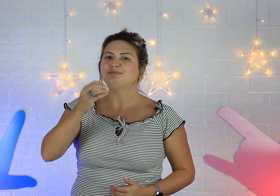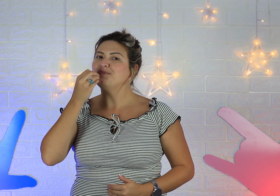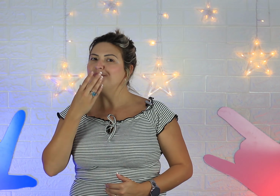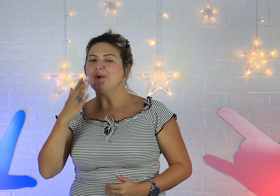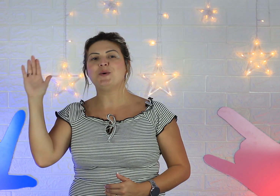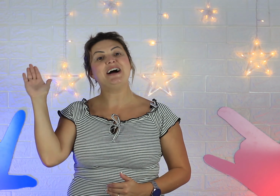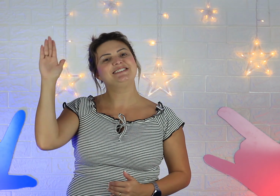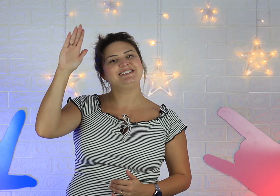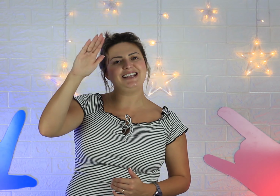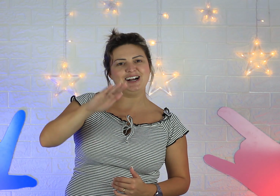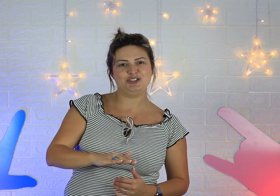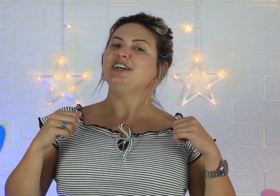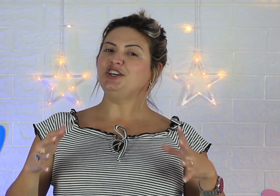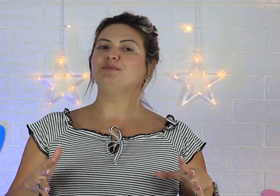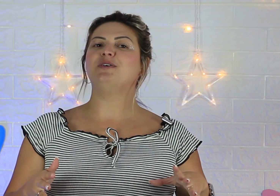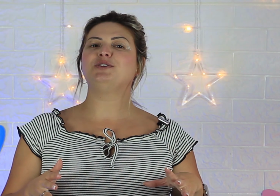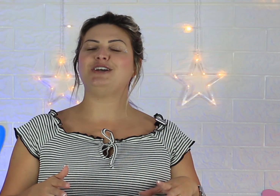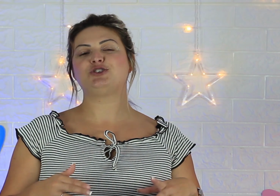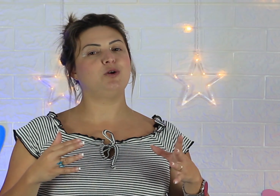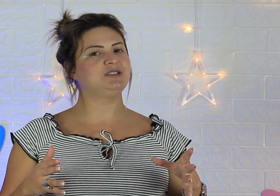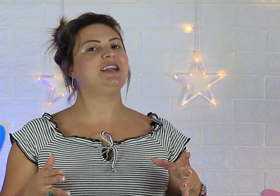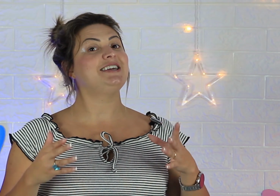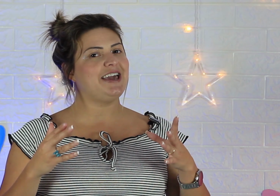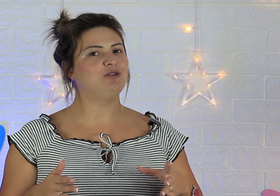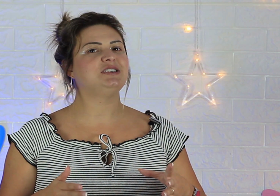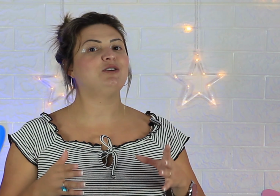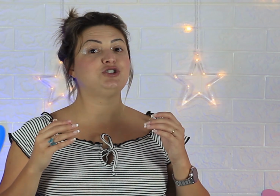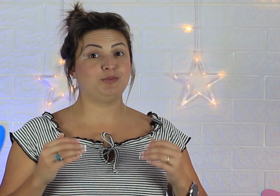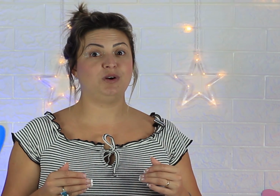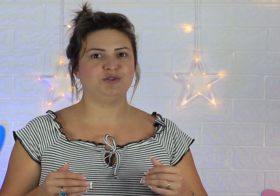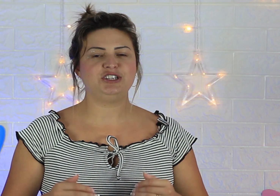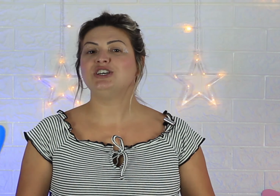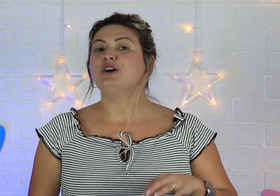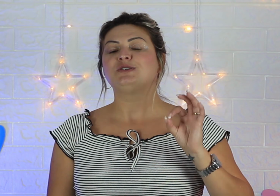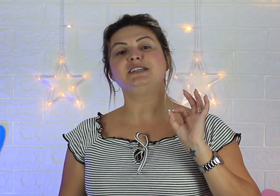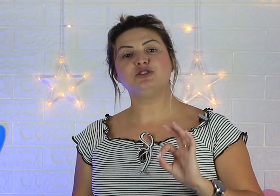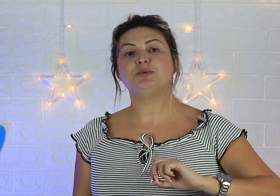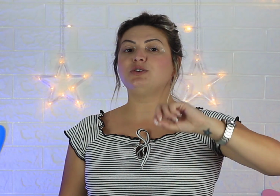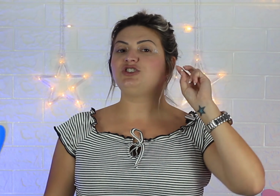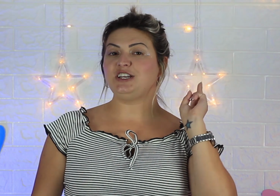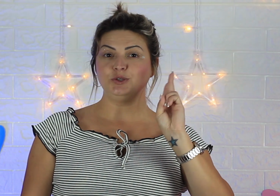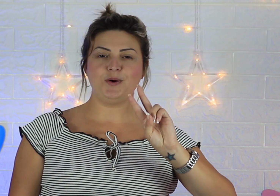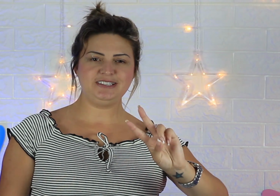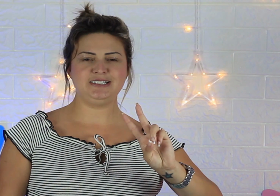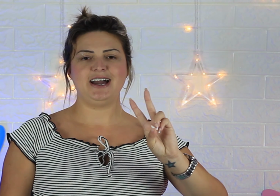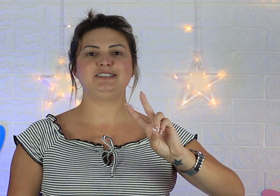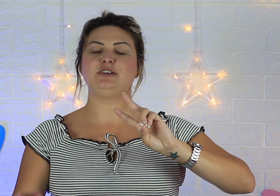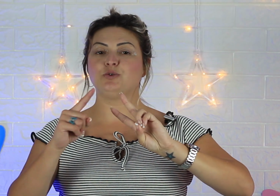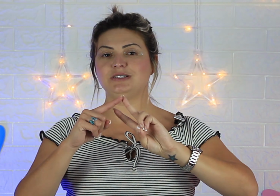sol Boa tarde e boa noite como será que é o sinal de boa noite sinal de boa noite tem dois sinais